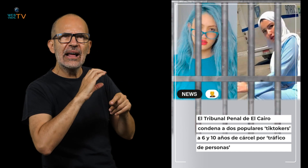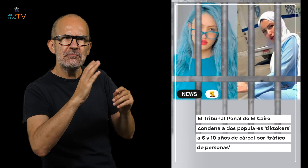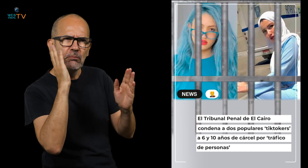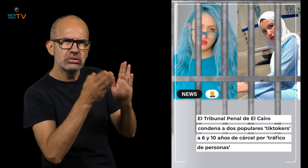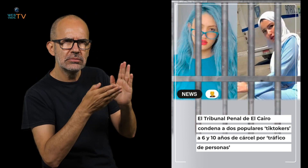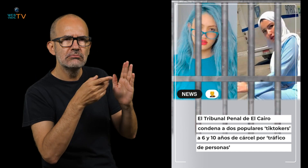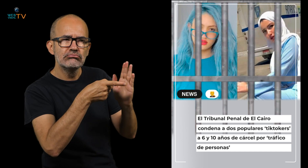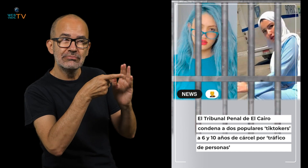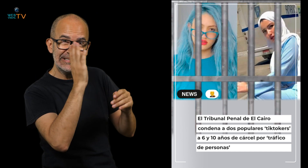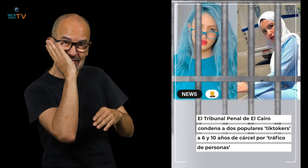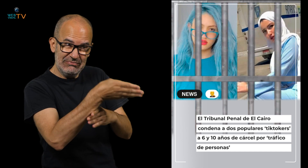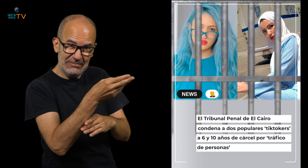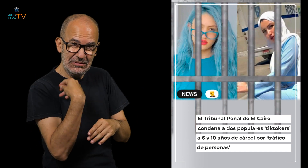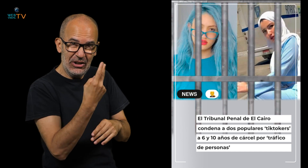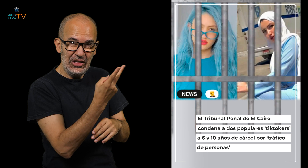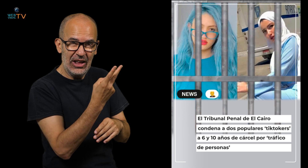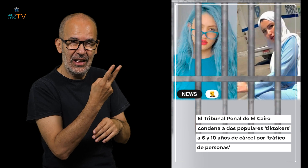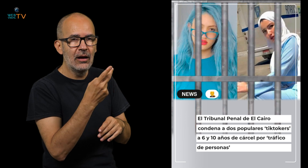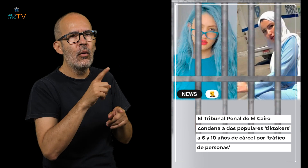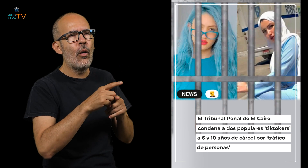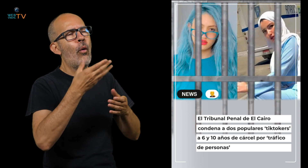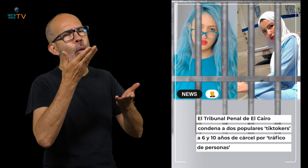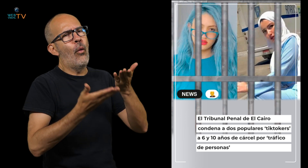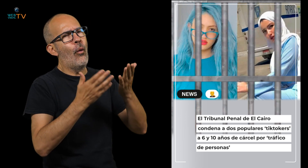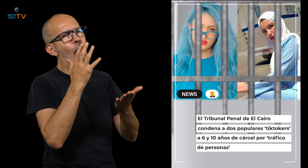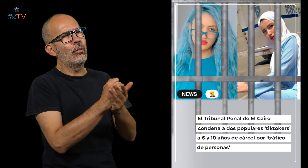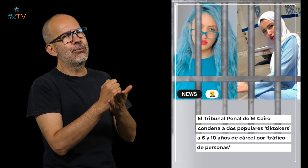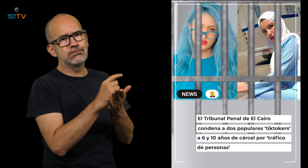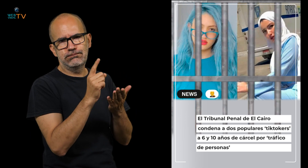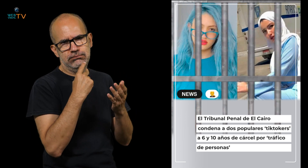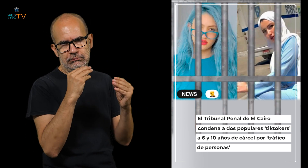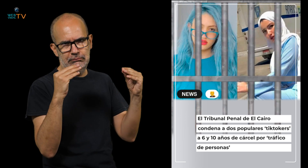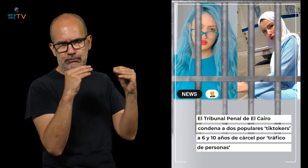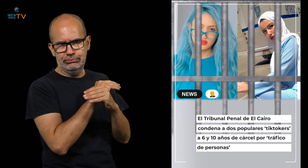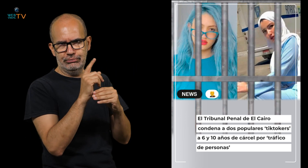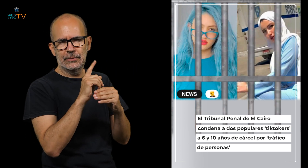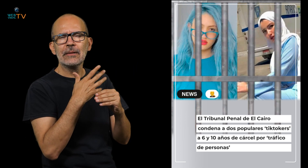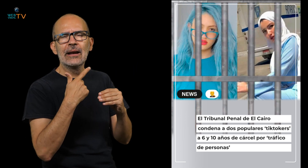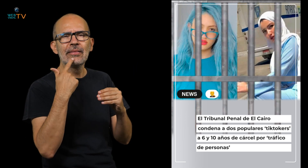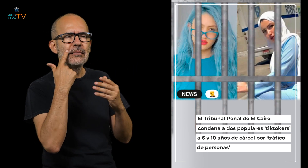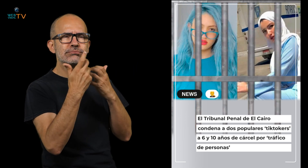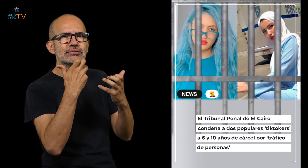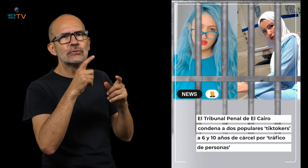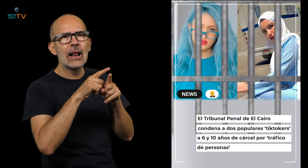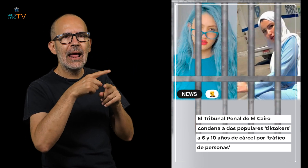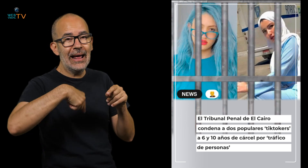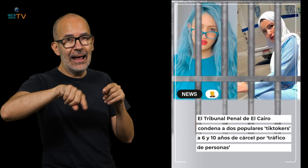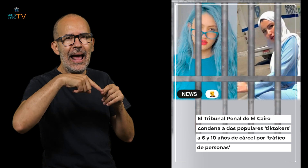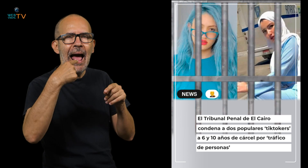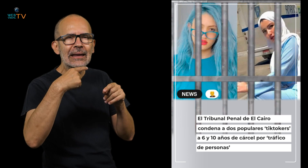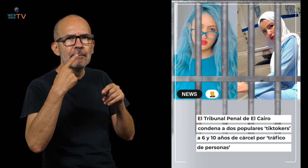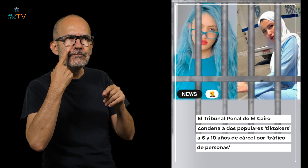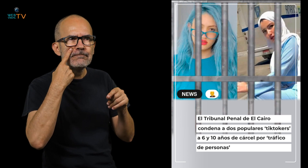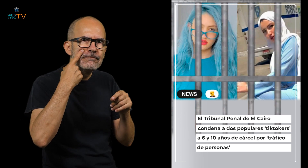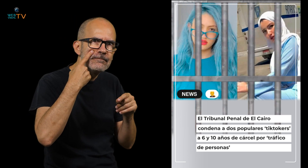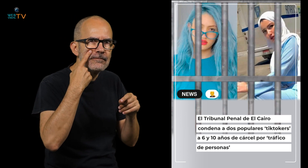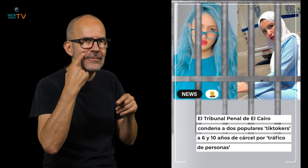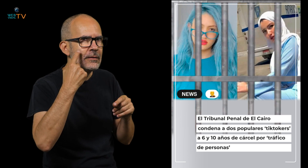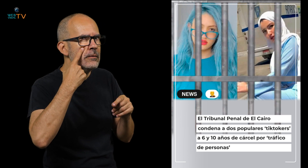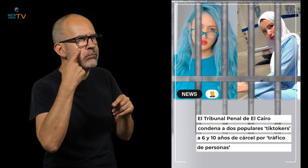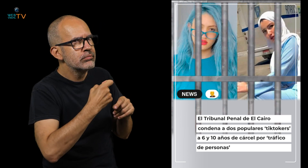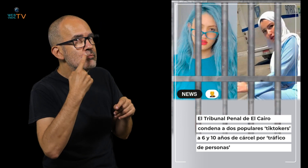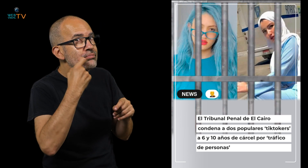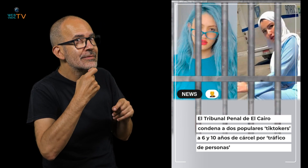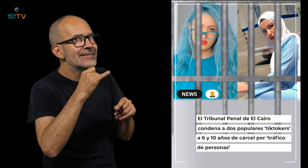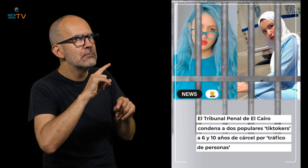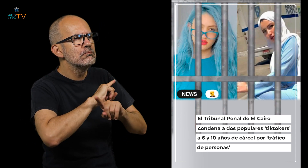conduce a una criminalización injusta y se usa de manera desproporcionada para vigilar